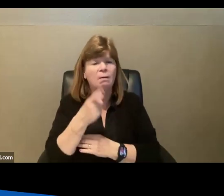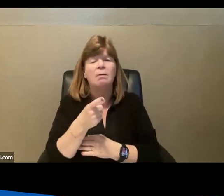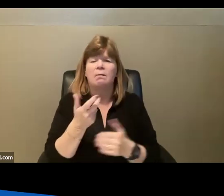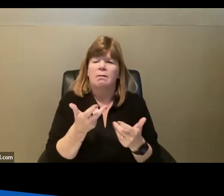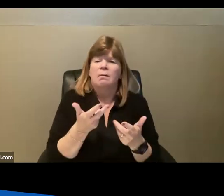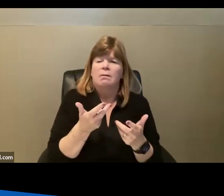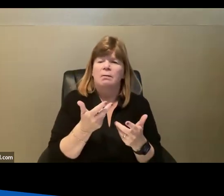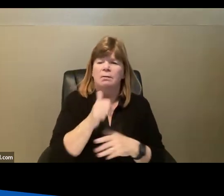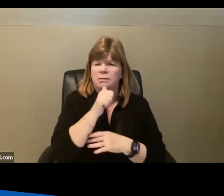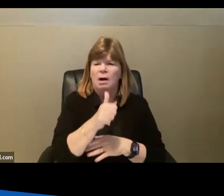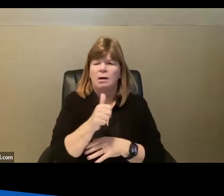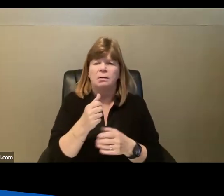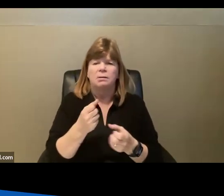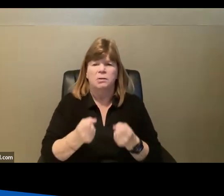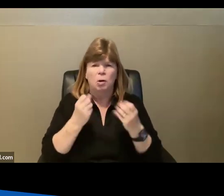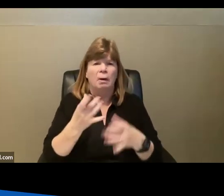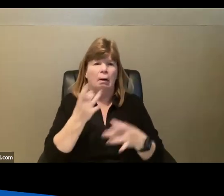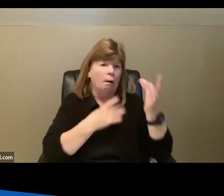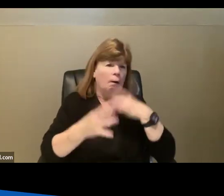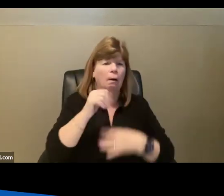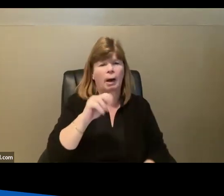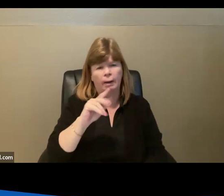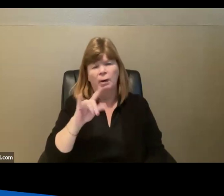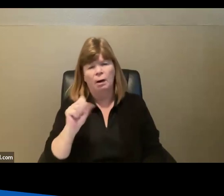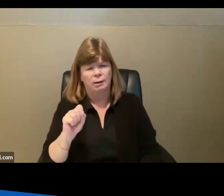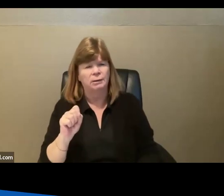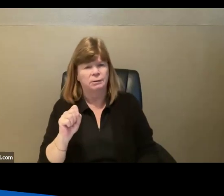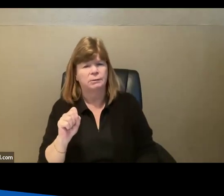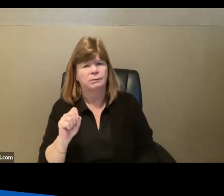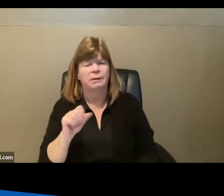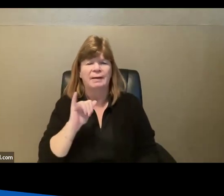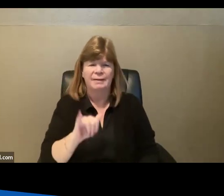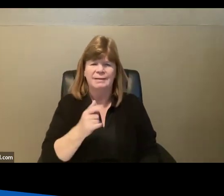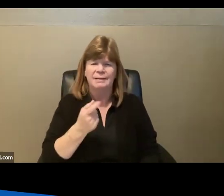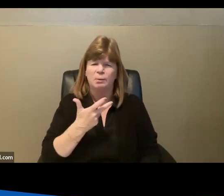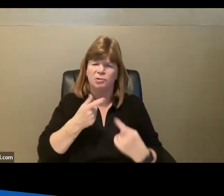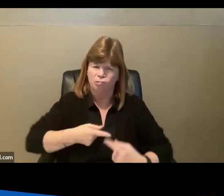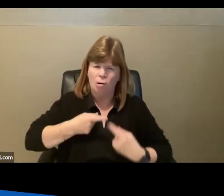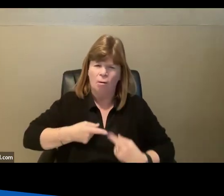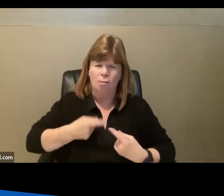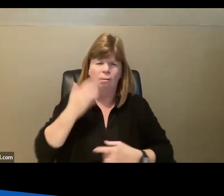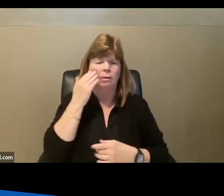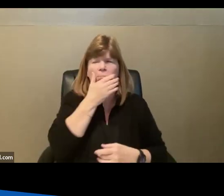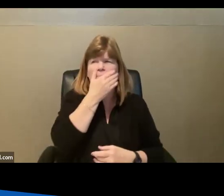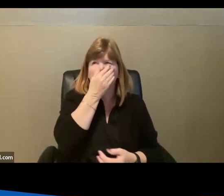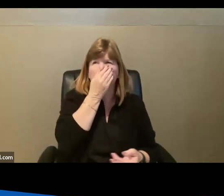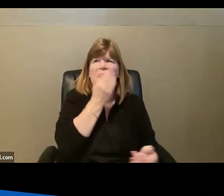no tomar tantos antibióticos. Esto es una especie de enigma, pero a veces la gente espera,